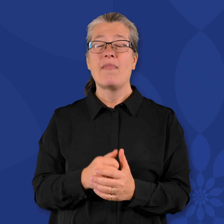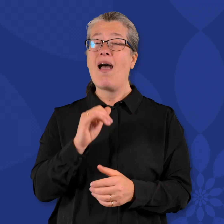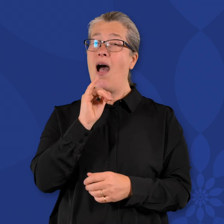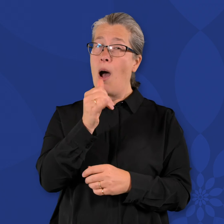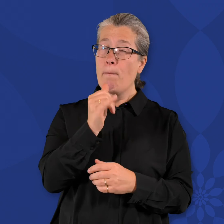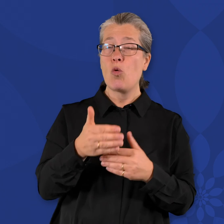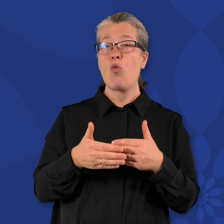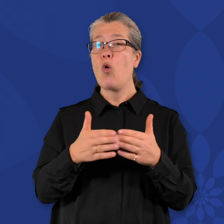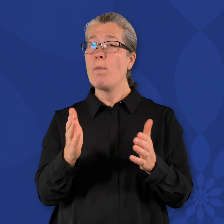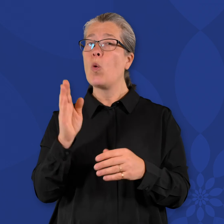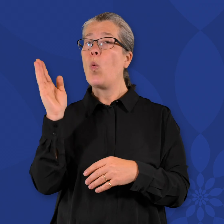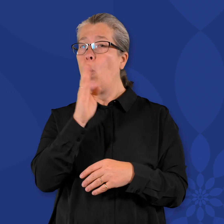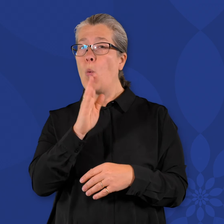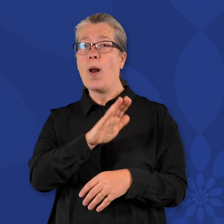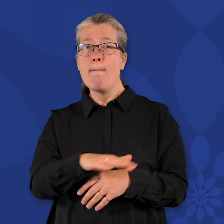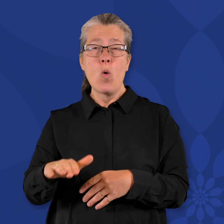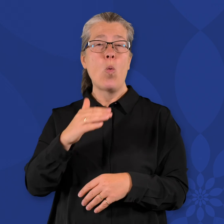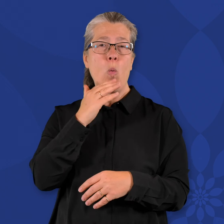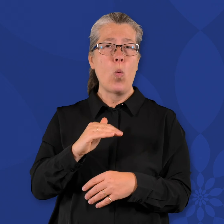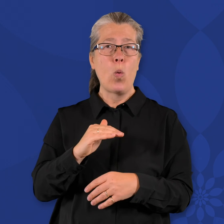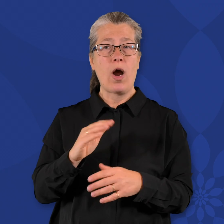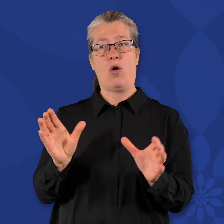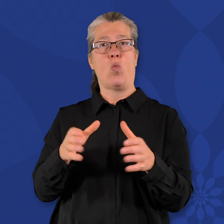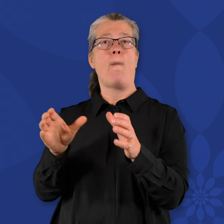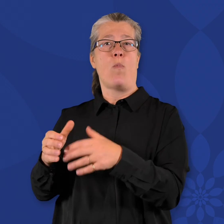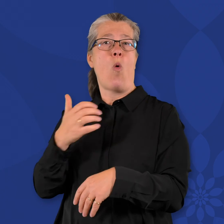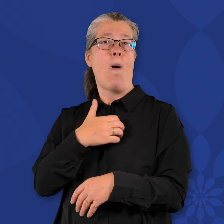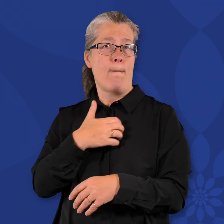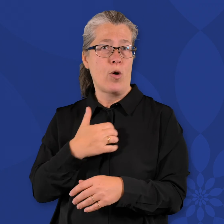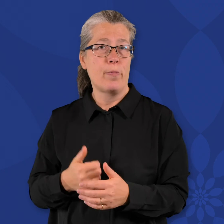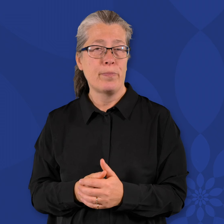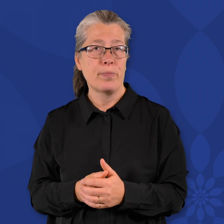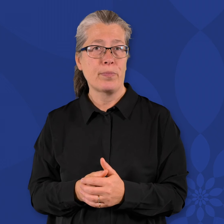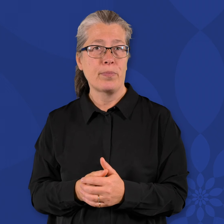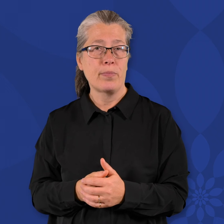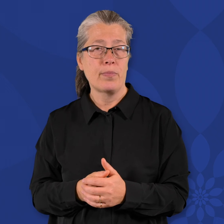Grupphobbyer utomhus för barn och unga öppnas i april.